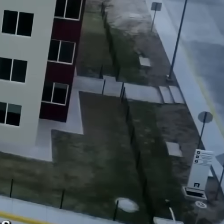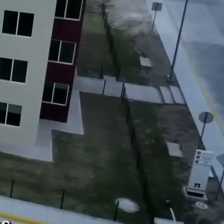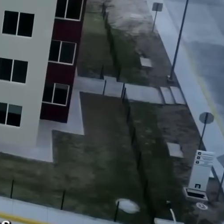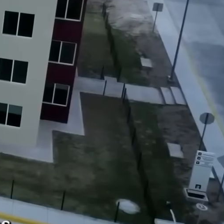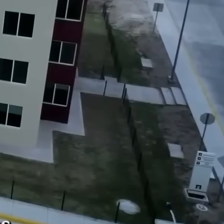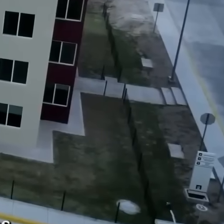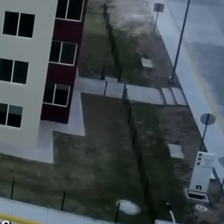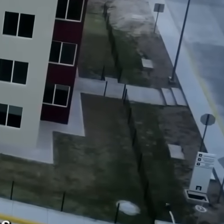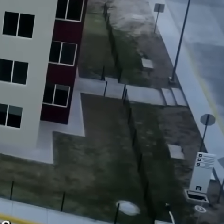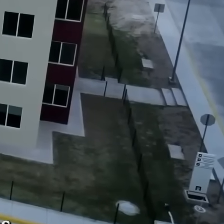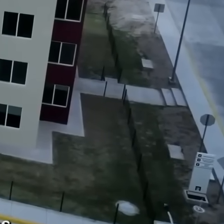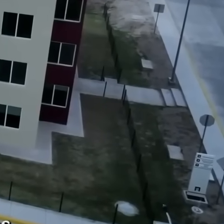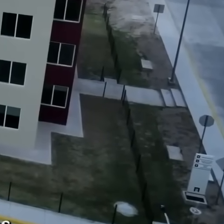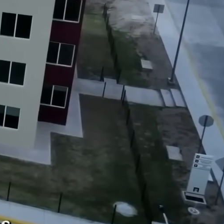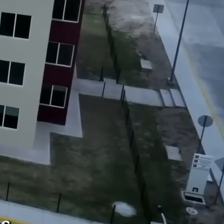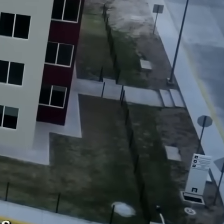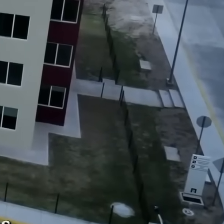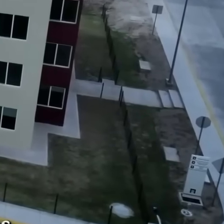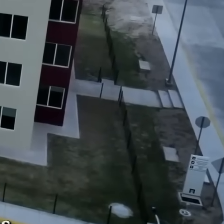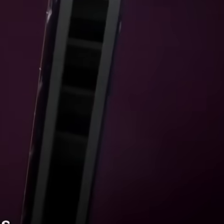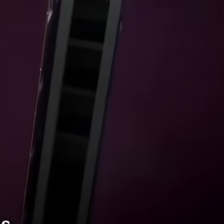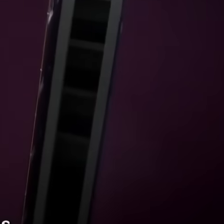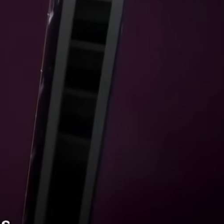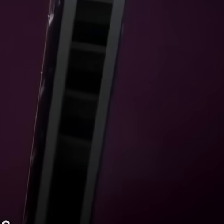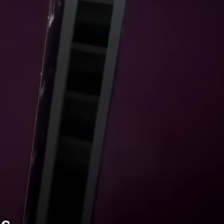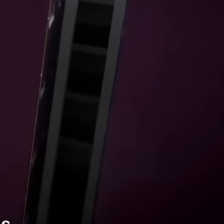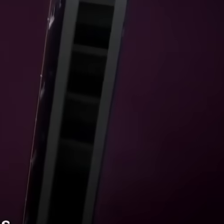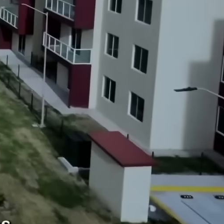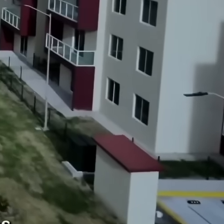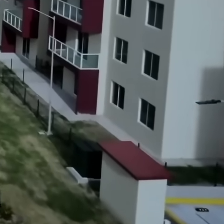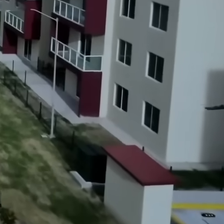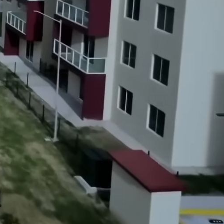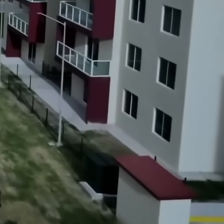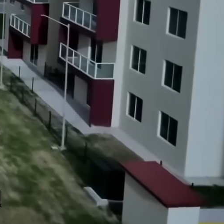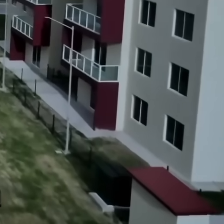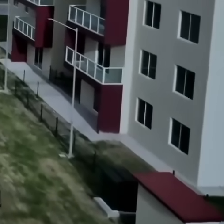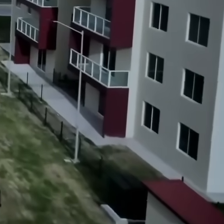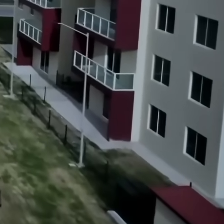La zona habitacional está compuesta por ocho edificios con 20 departamentos cada uno,